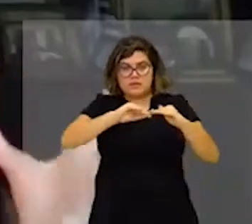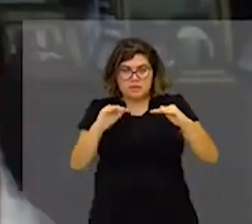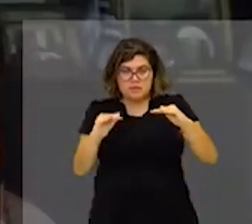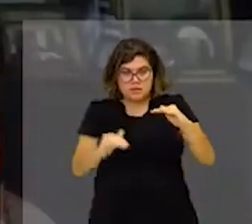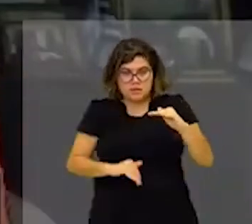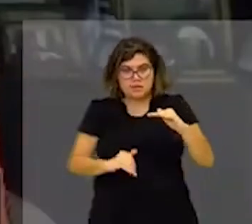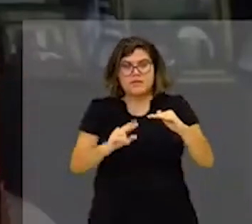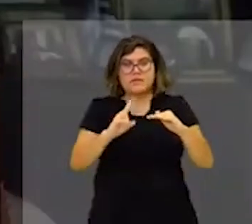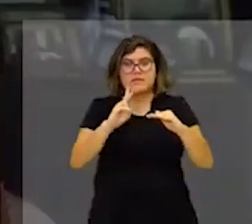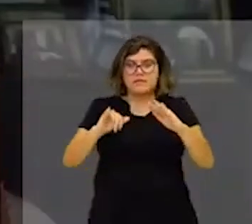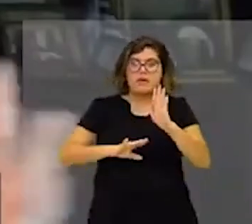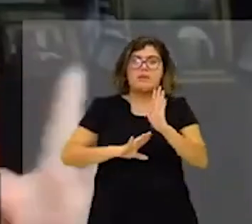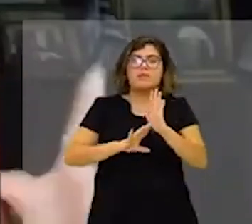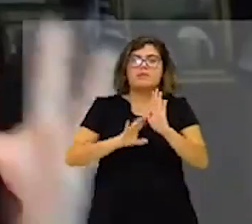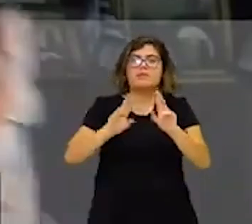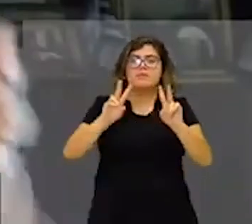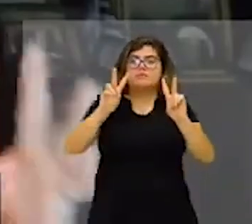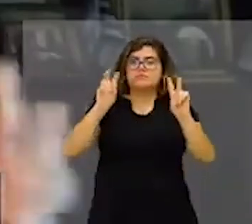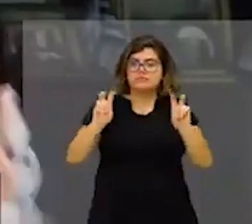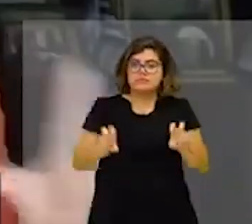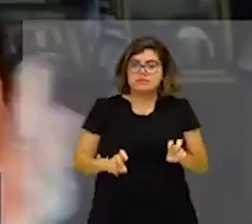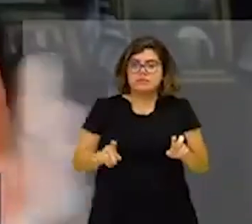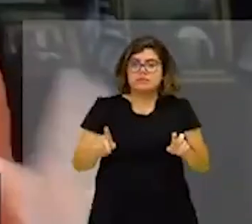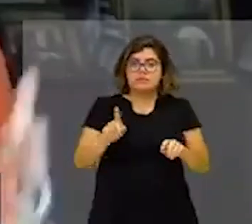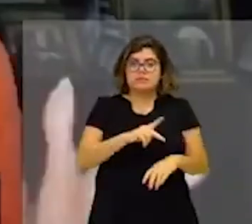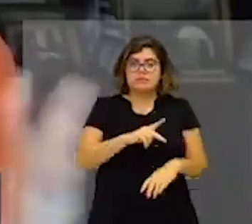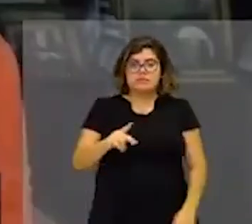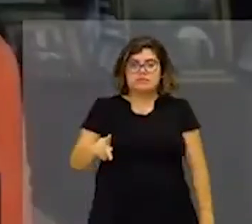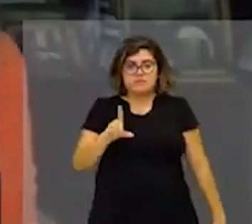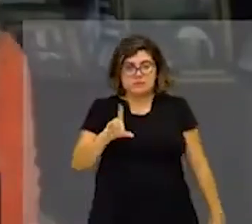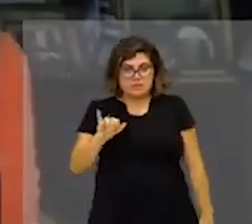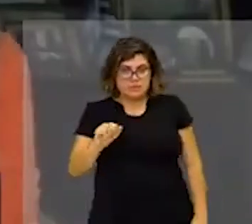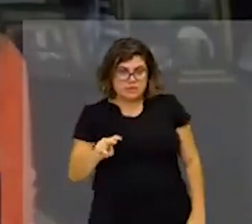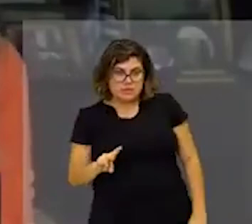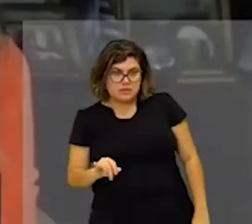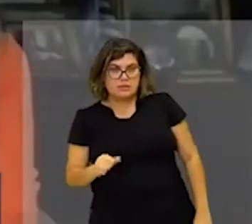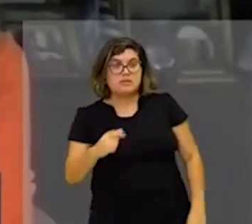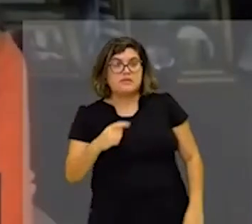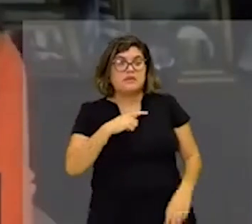um pouquinho tema da professora Lívia que as desigualdades que nós verificamos hoje dentre